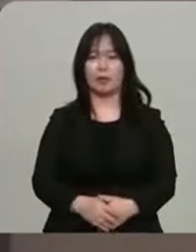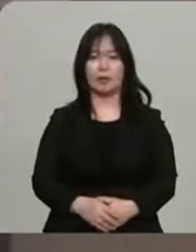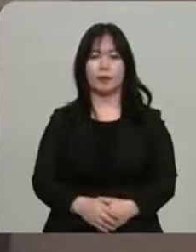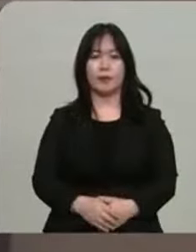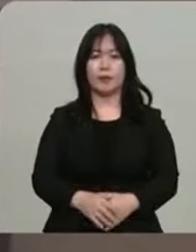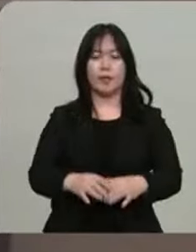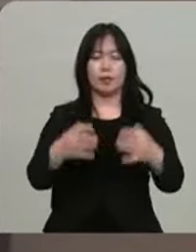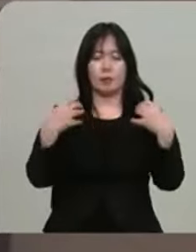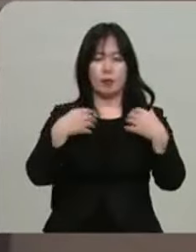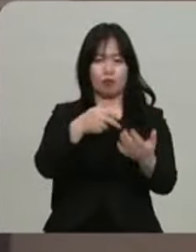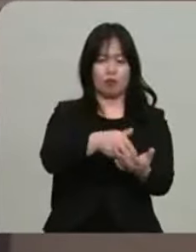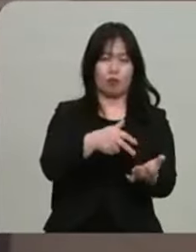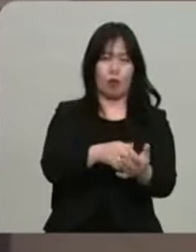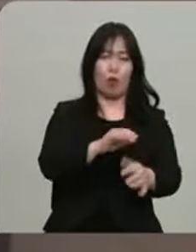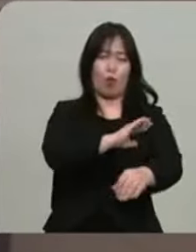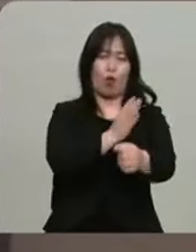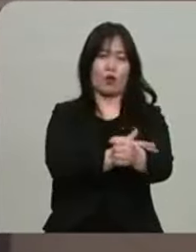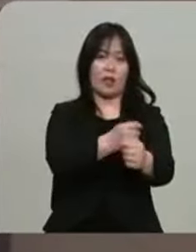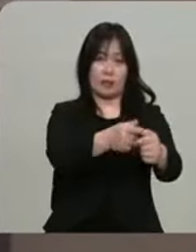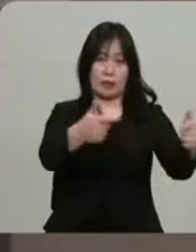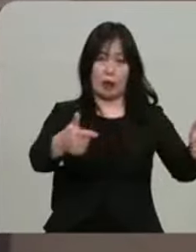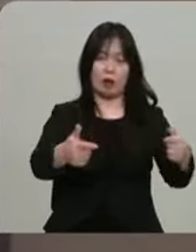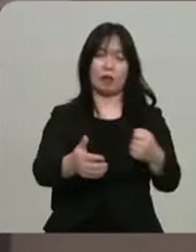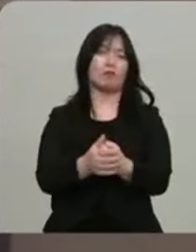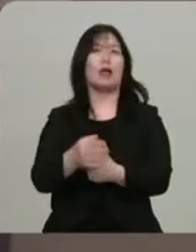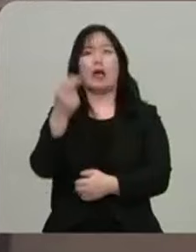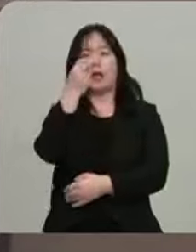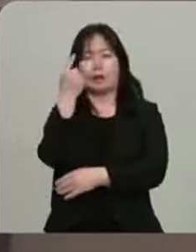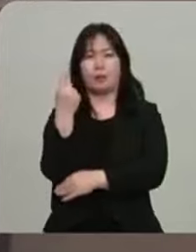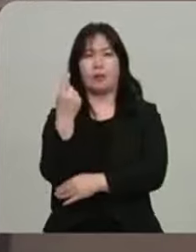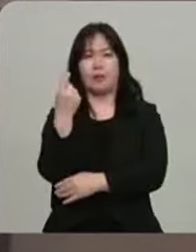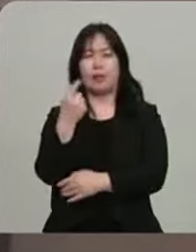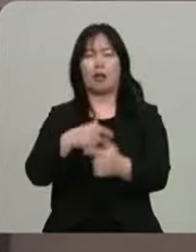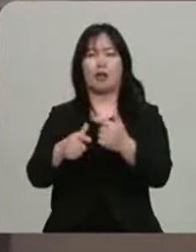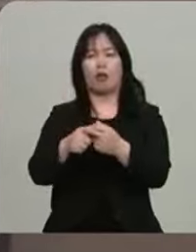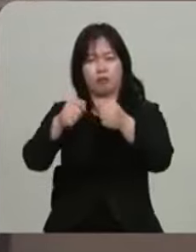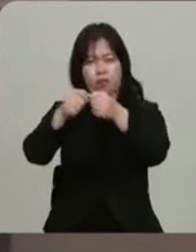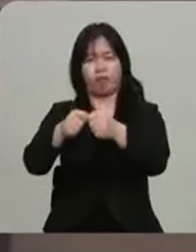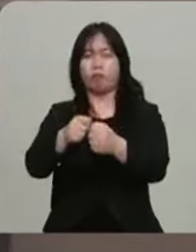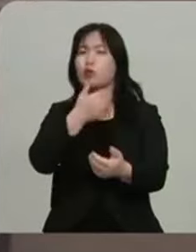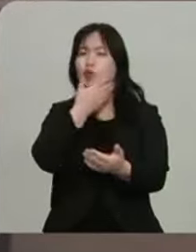집행부의 자치 권한이 늘어난 만큼 기능도 보다 중요해졌습니다.